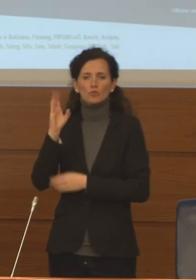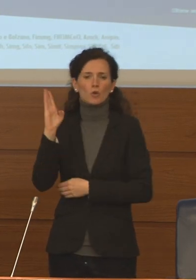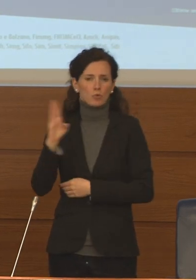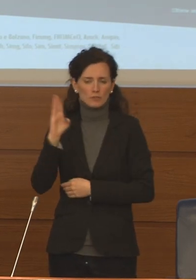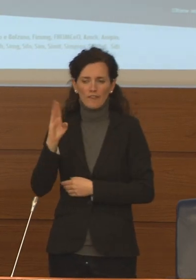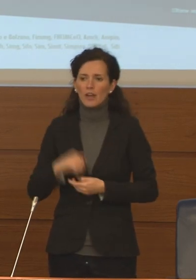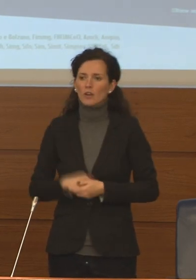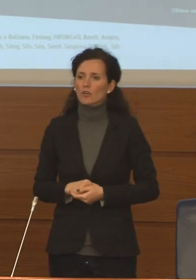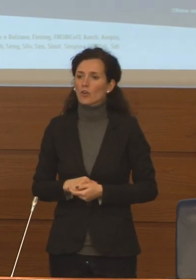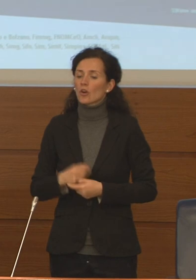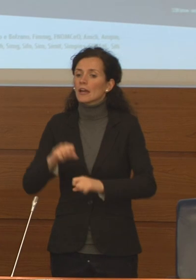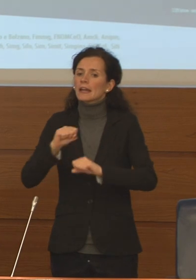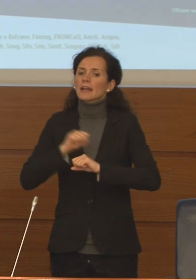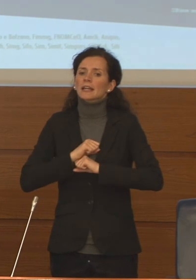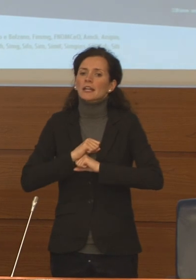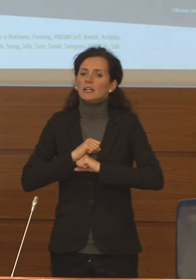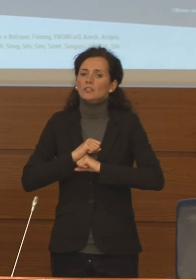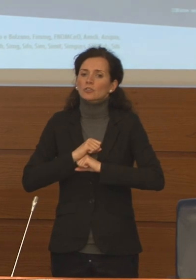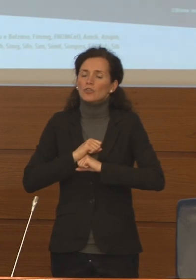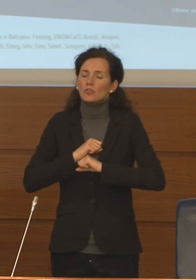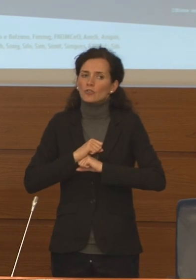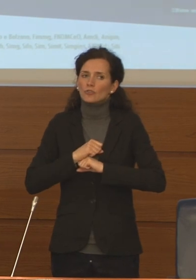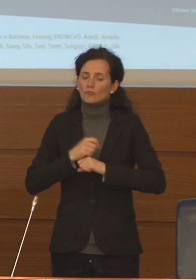Credo che nessuno di noi possa